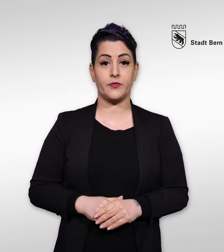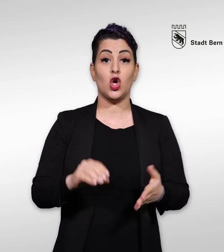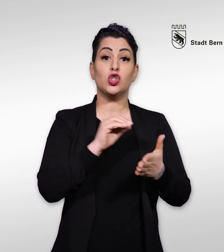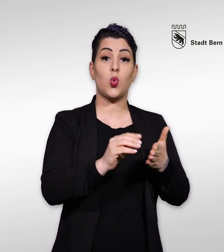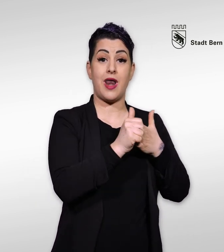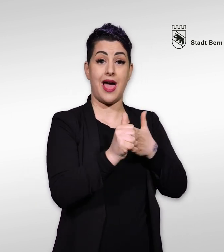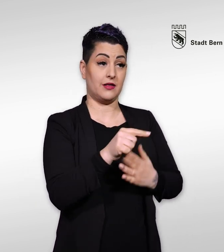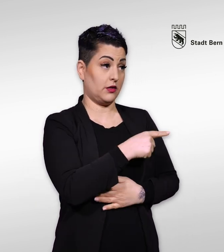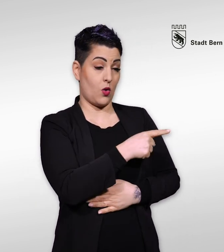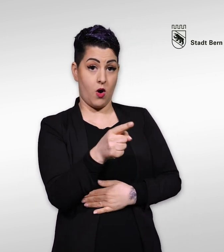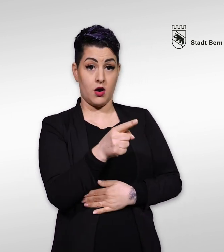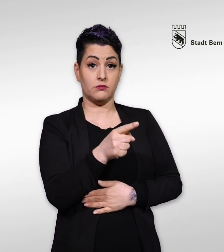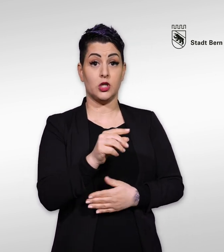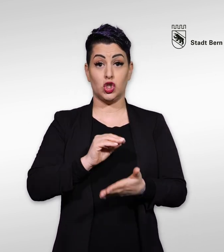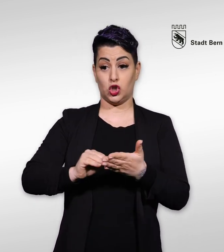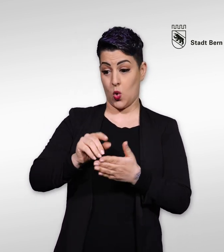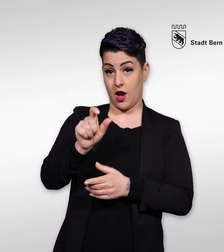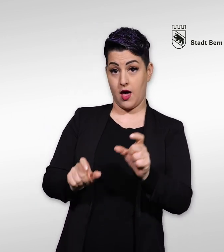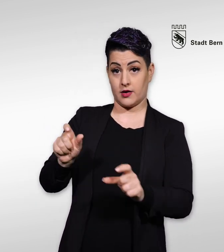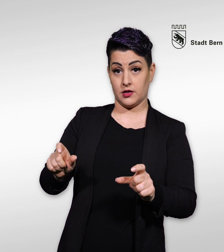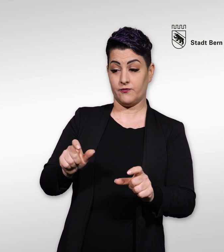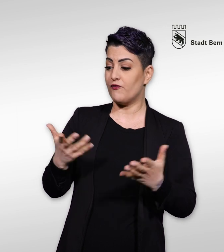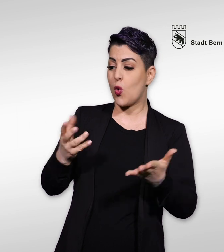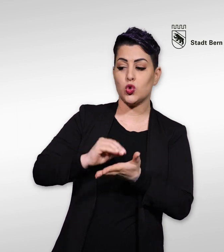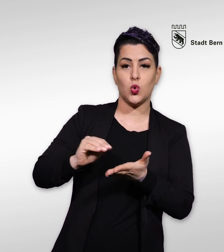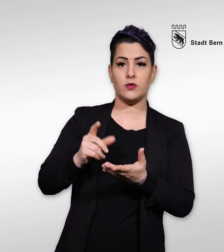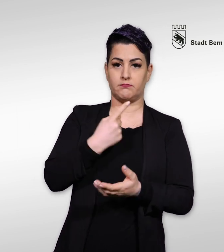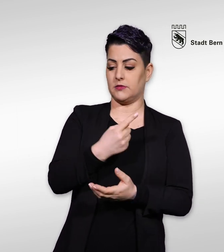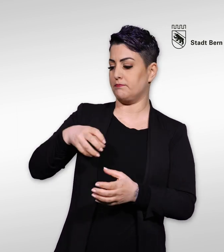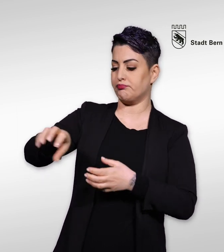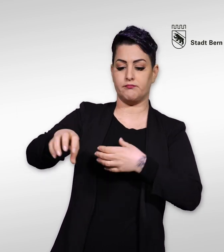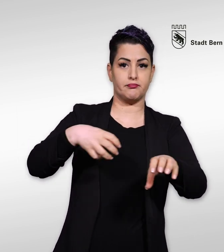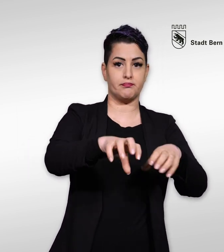Die Schulleitungen teilen die Schülerinnen und Schüler ein.